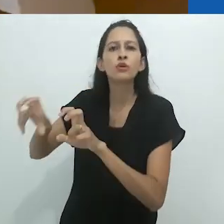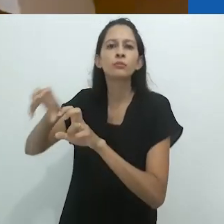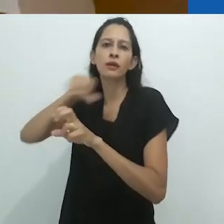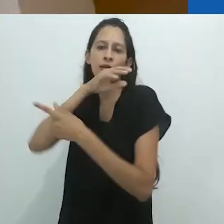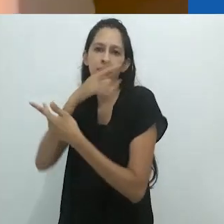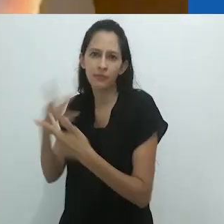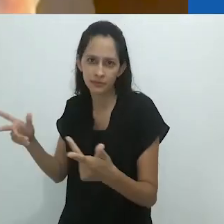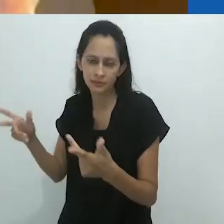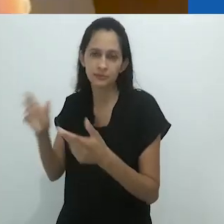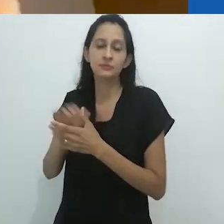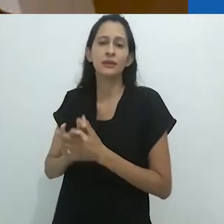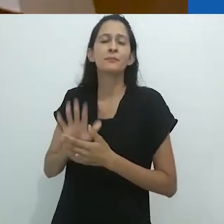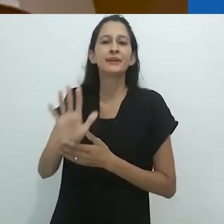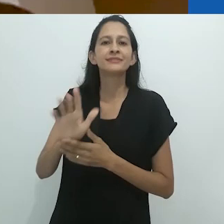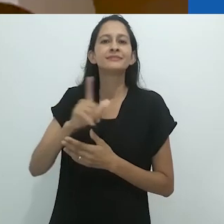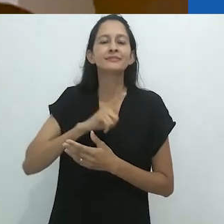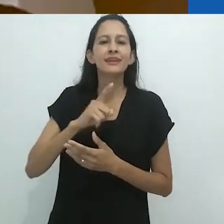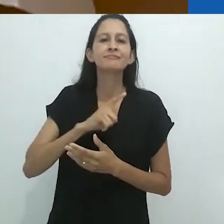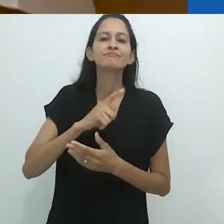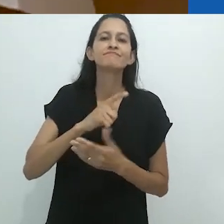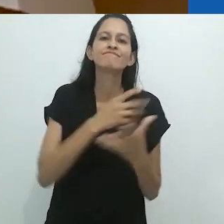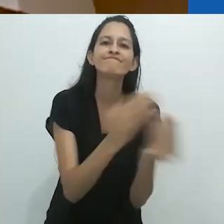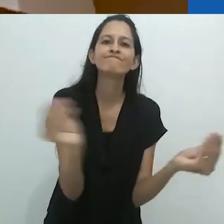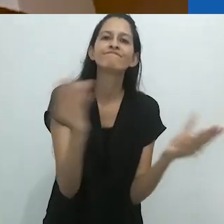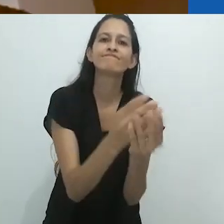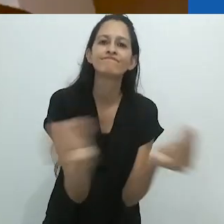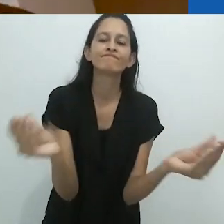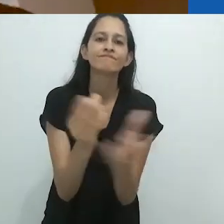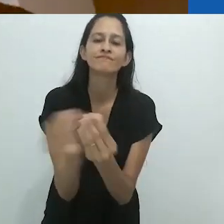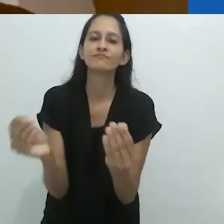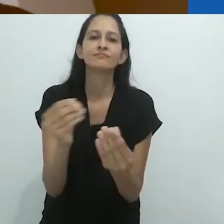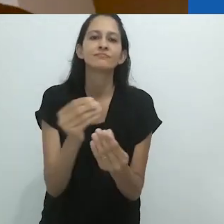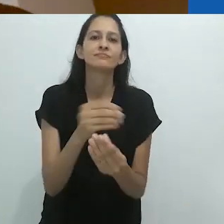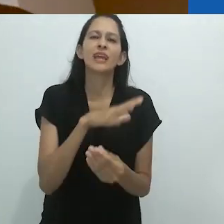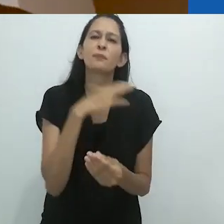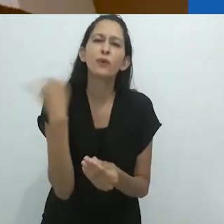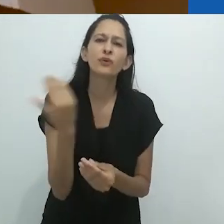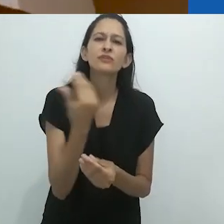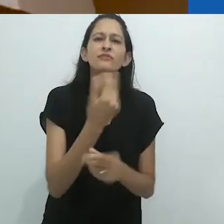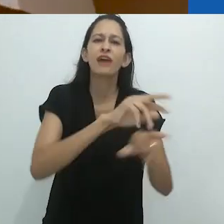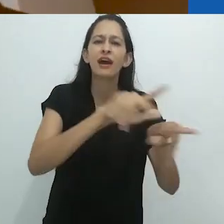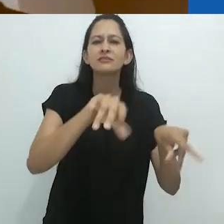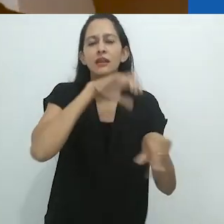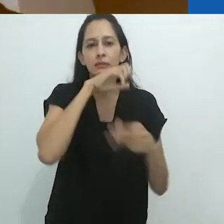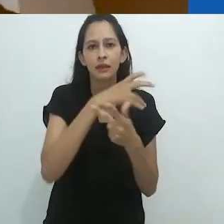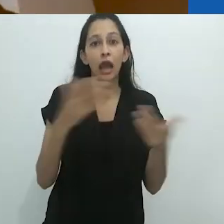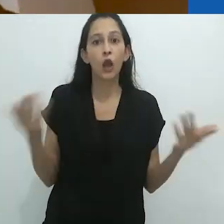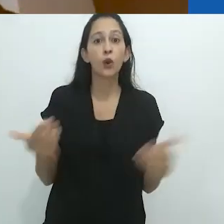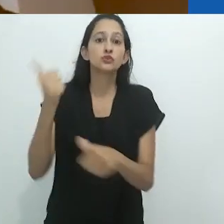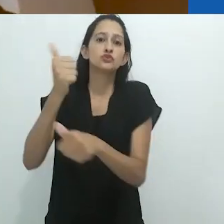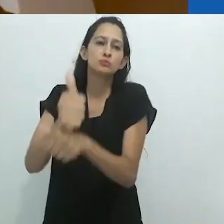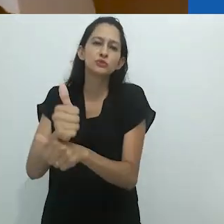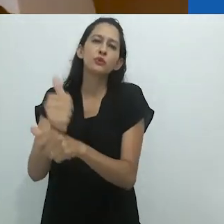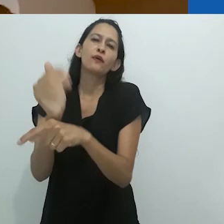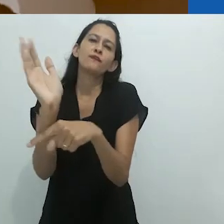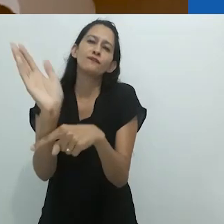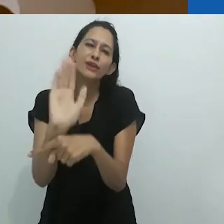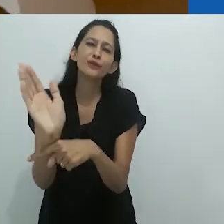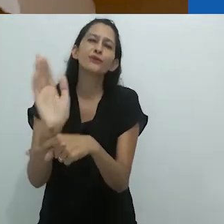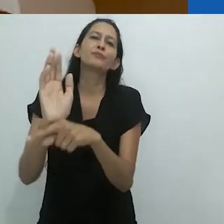agravado pela extinção de animais reais e suas substituição por animais virtuais.